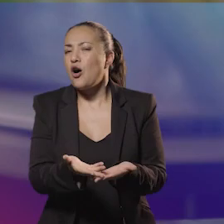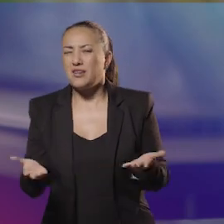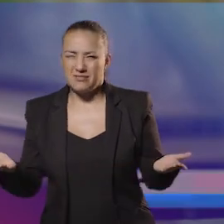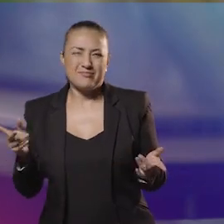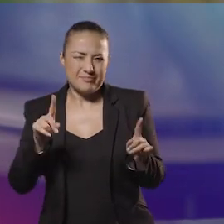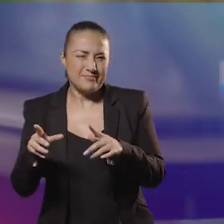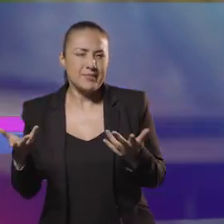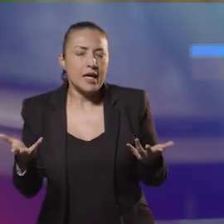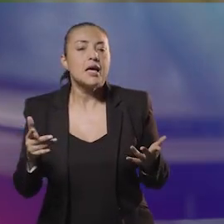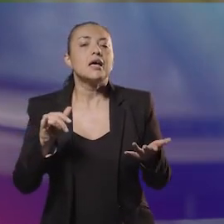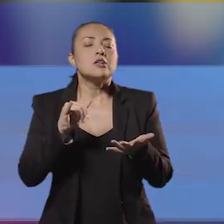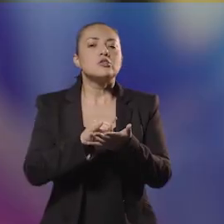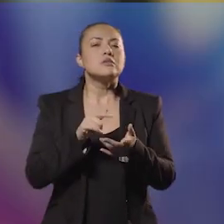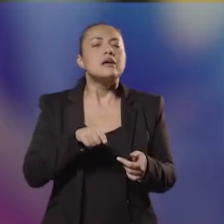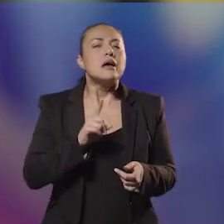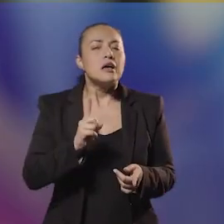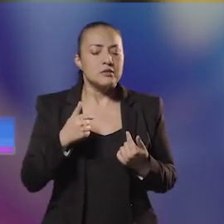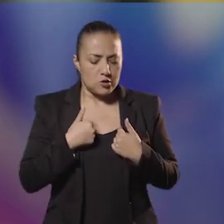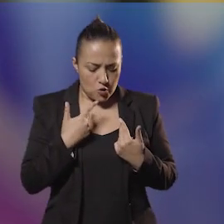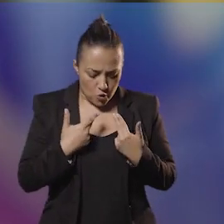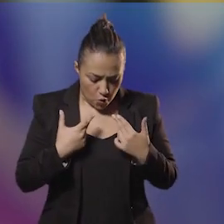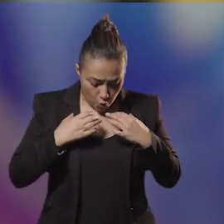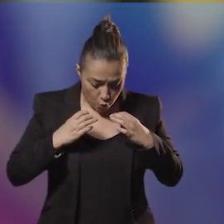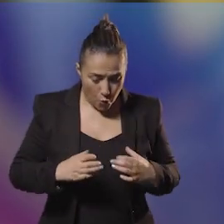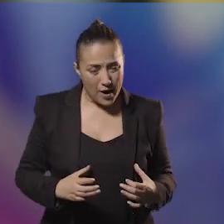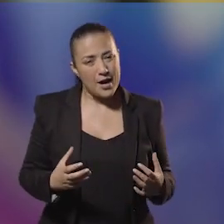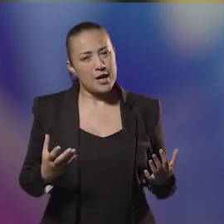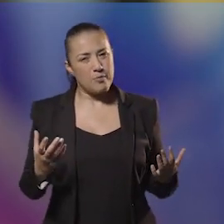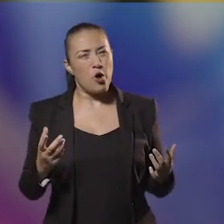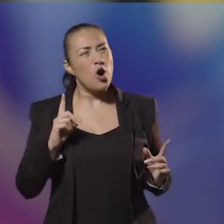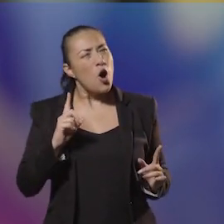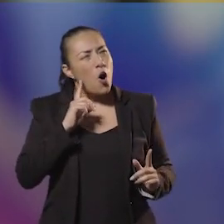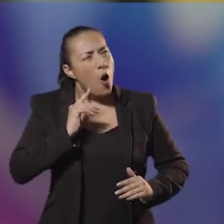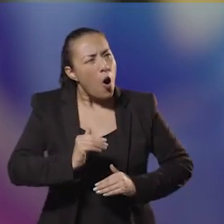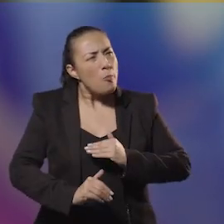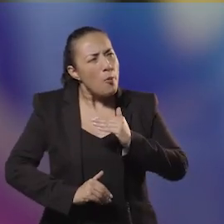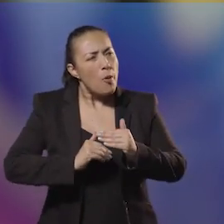algo, un bus. Entonces la relación con mi cuerpo ha sido ir encontrando